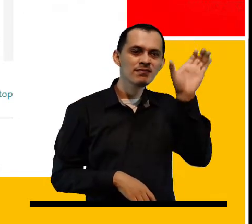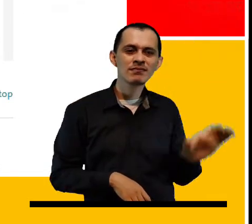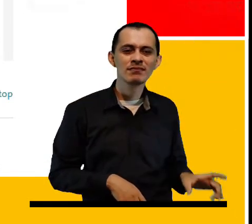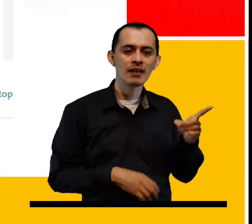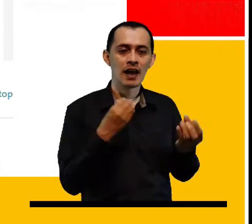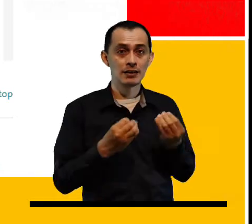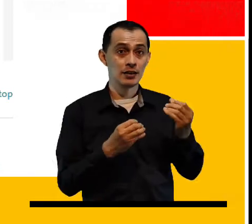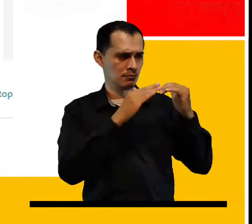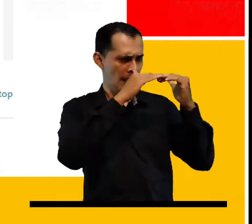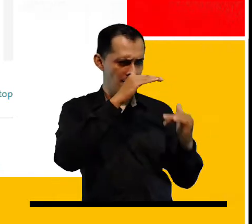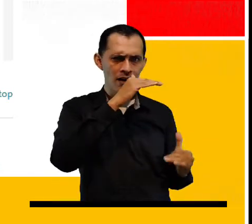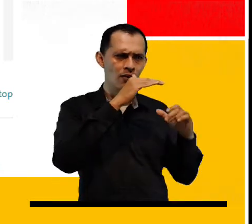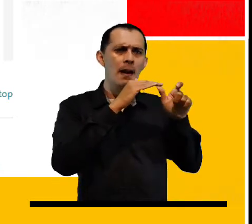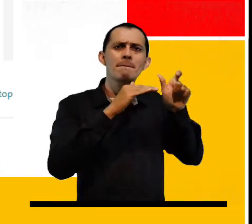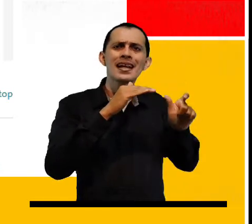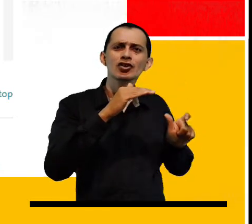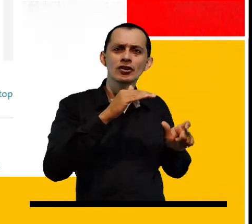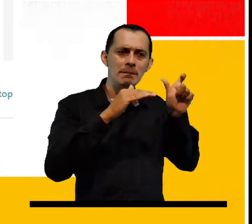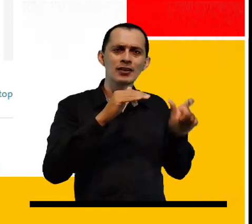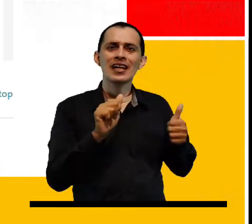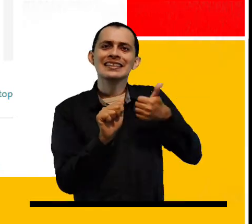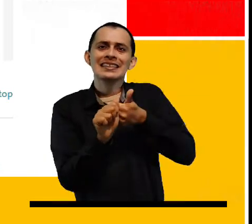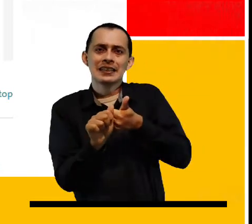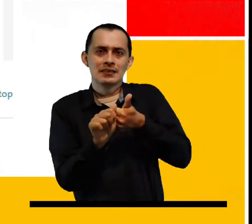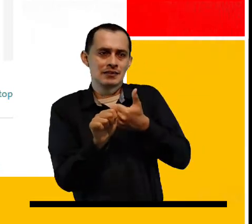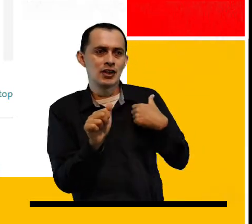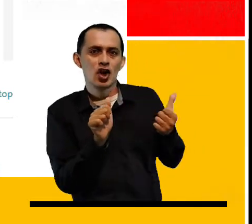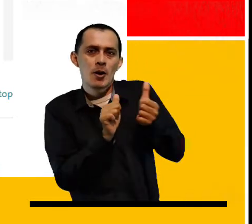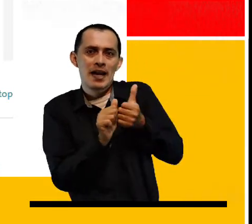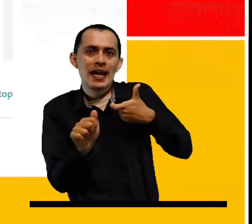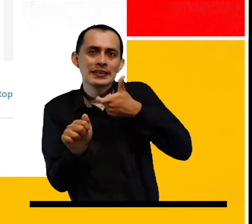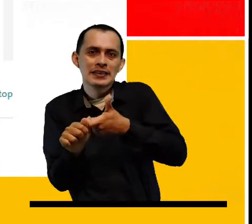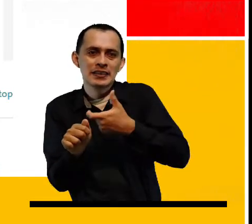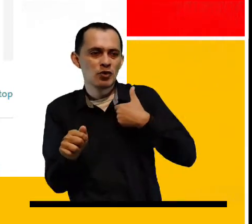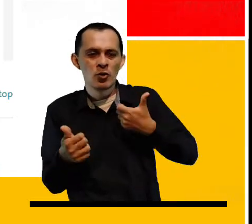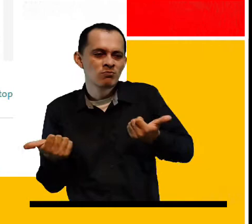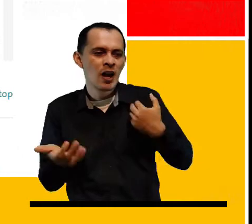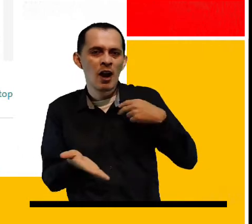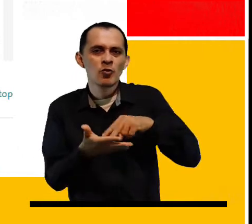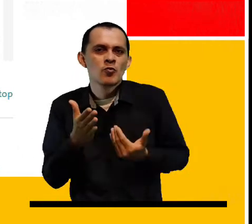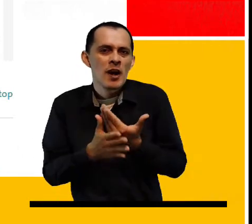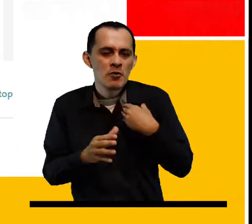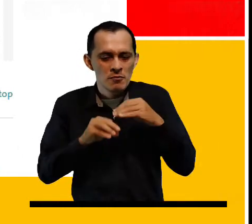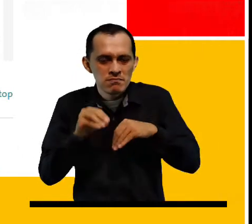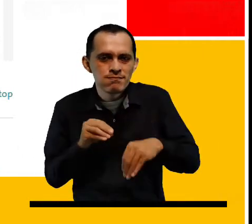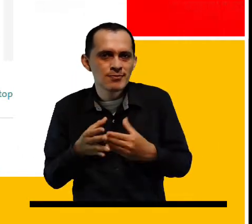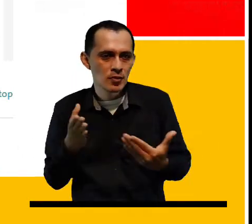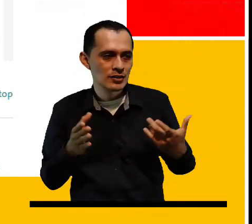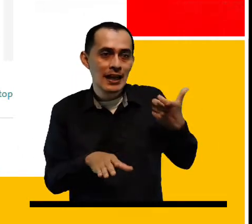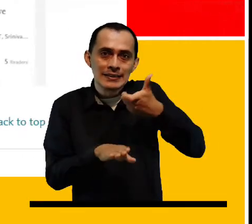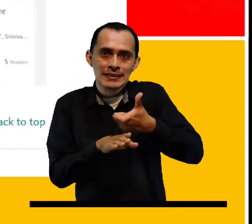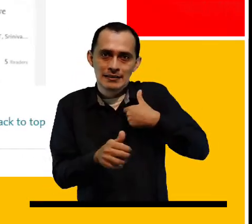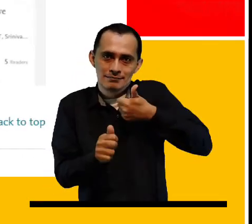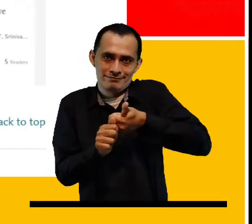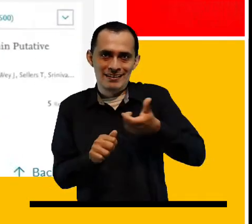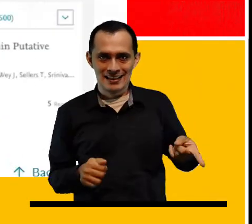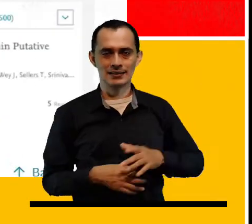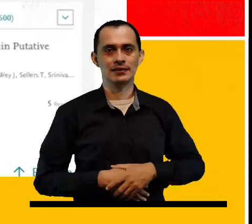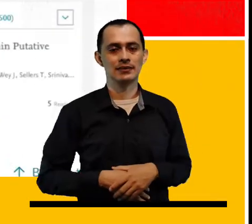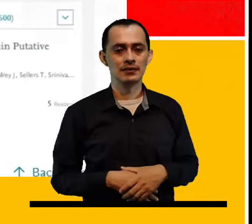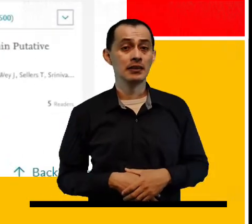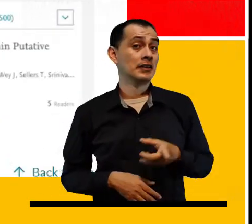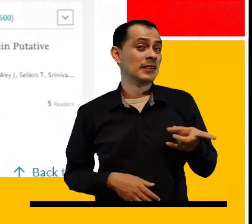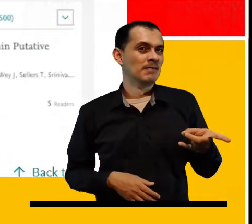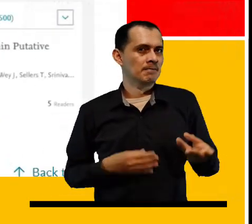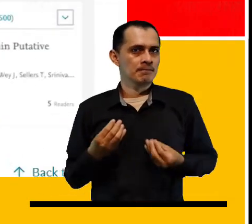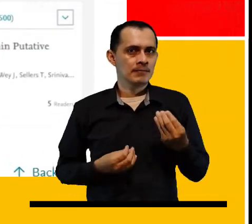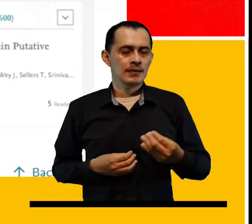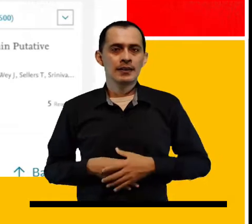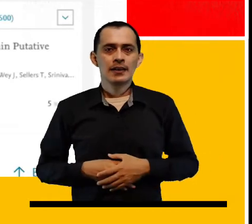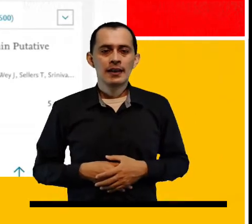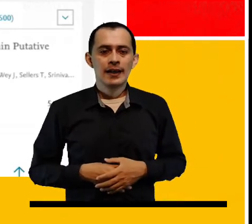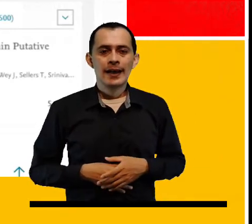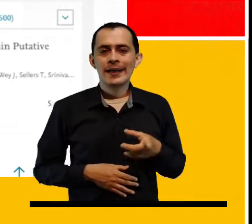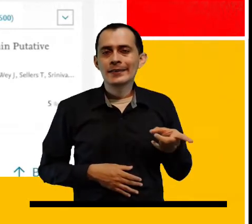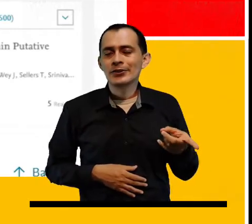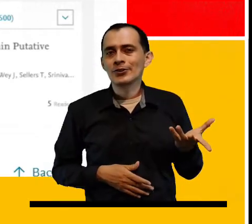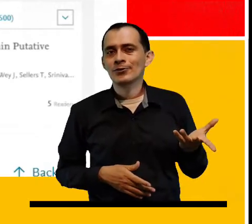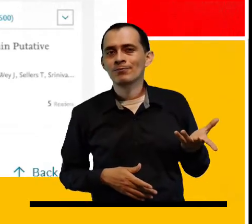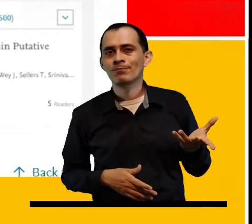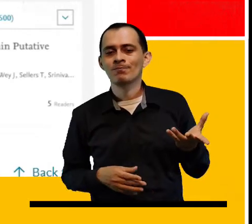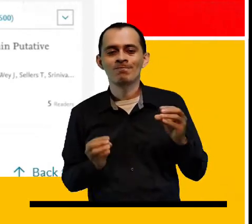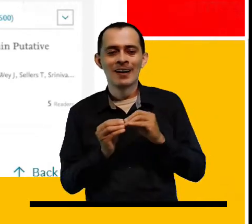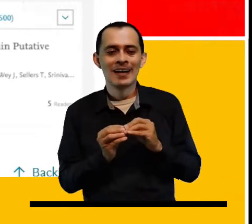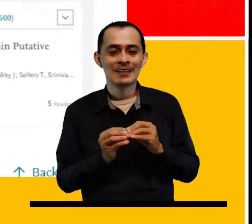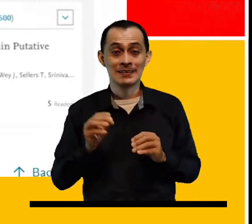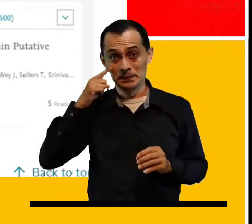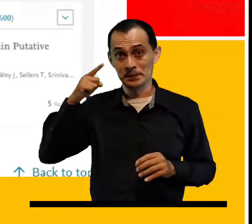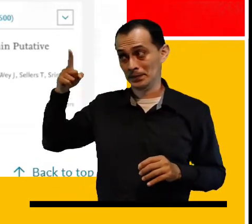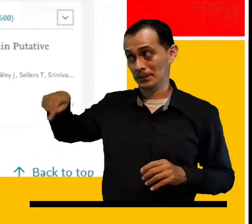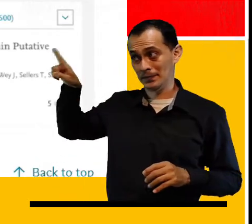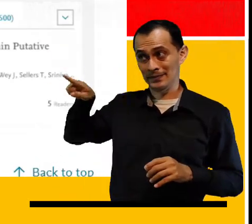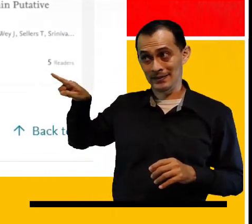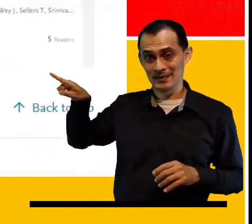podrán incluir una breve descripción de su carrera profesional e intereses,